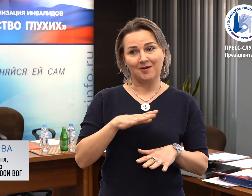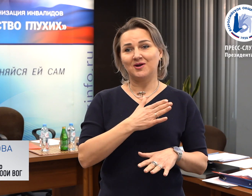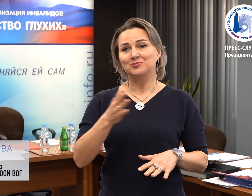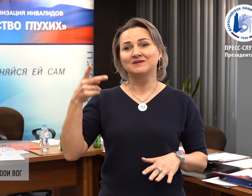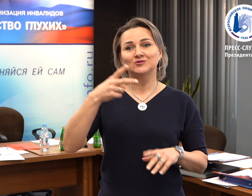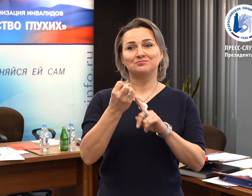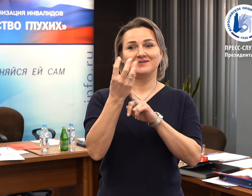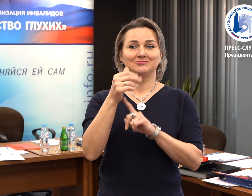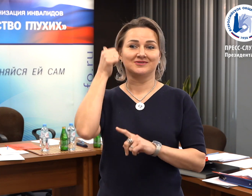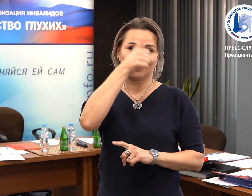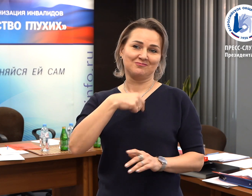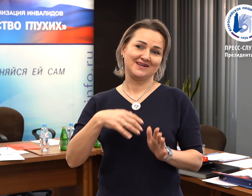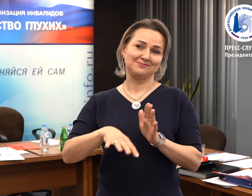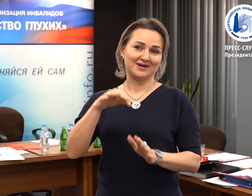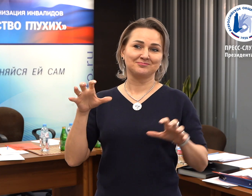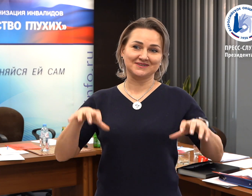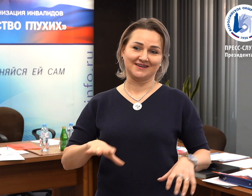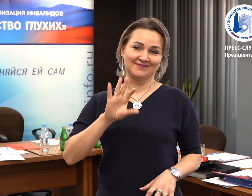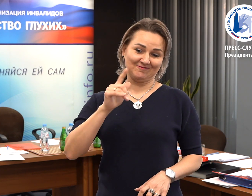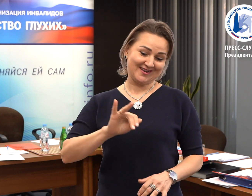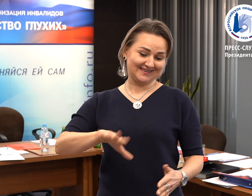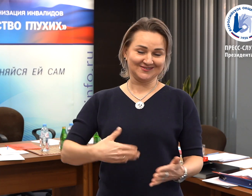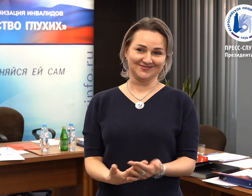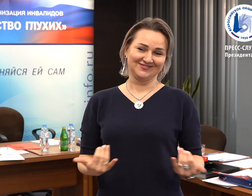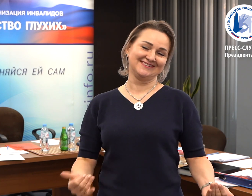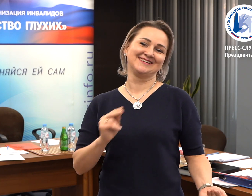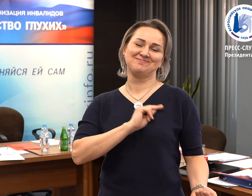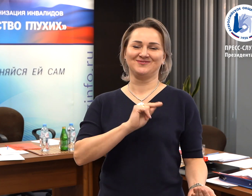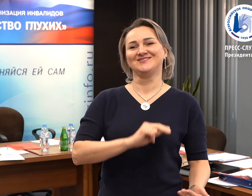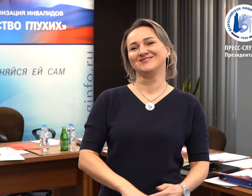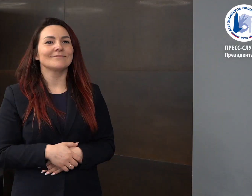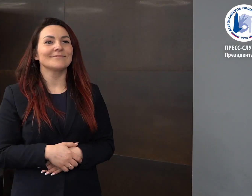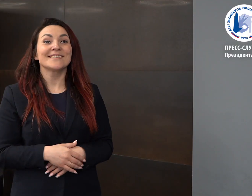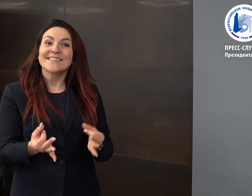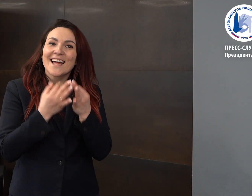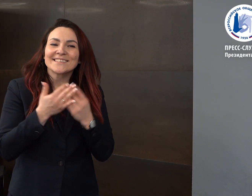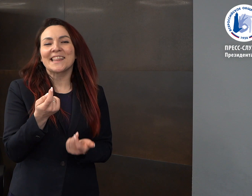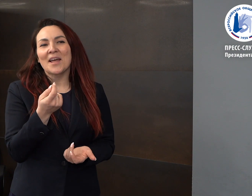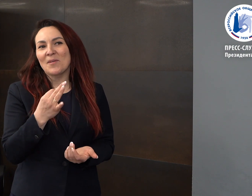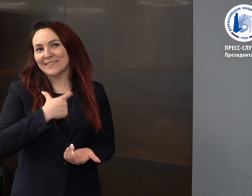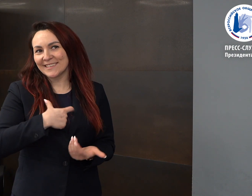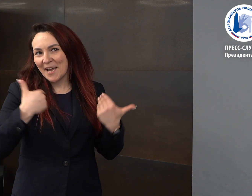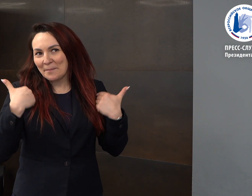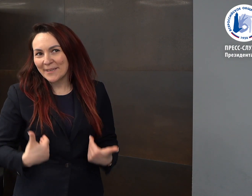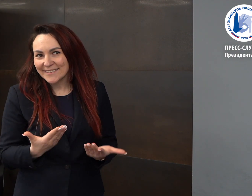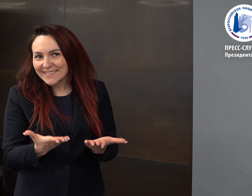а в 2015 году меня избрали председателем Астраханского РО ВОГ. Я до сих пор занимаю эту должность. Расскажите немного о себе.